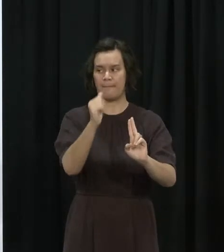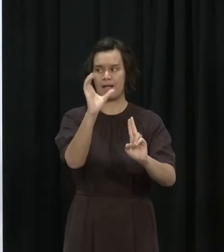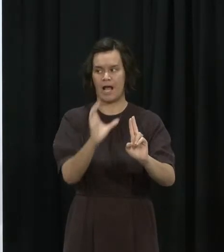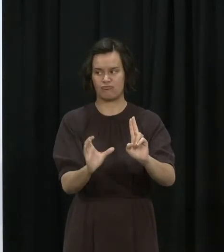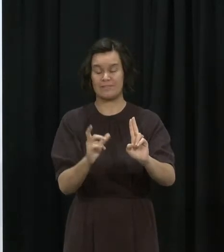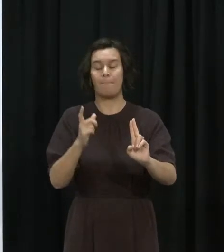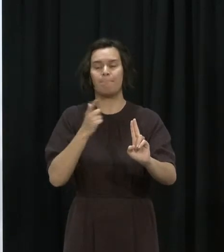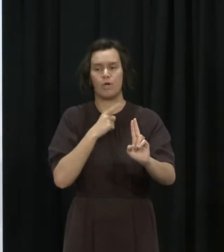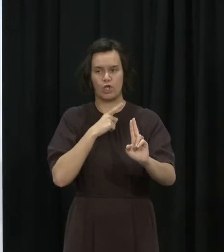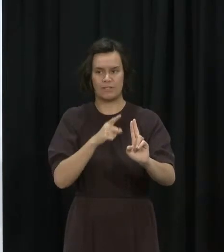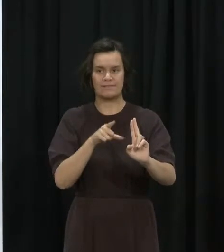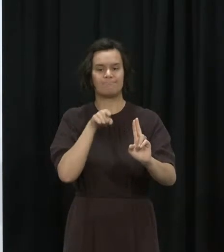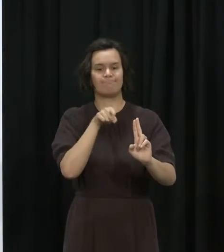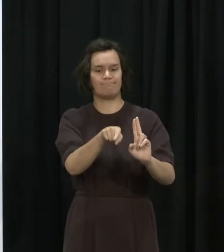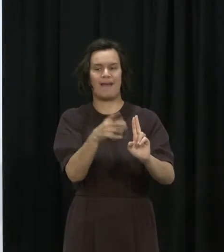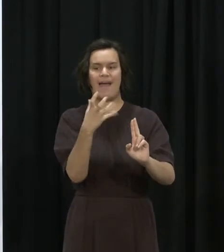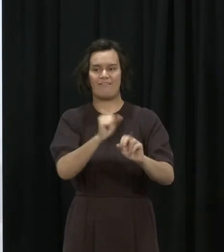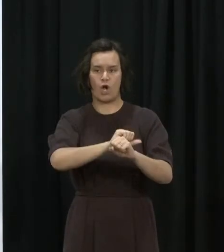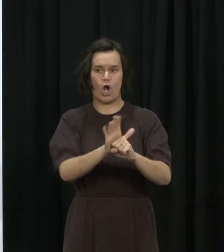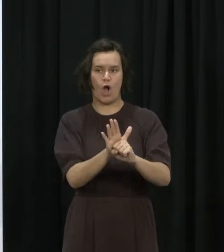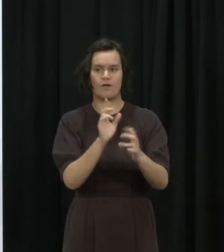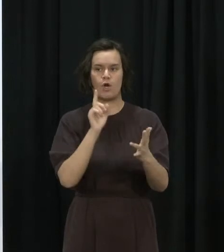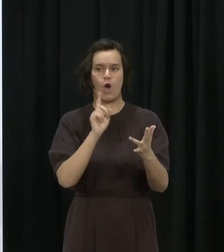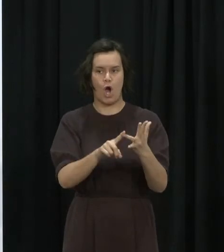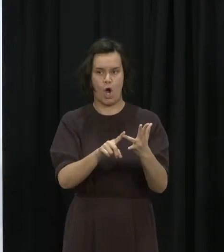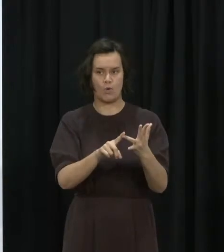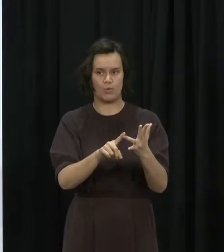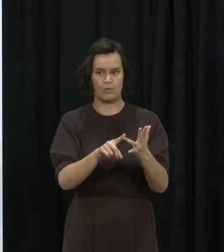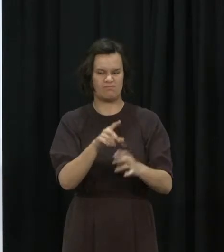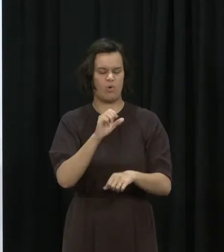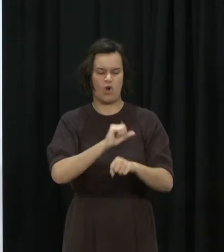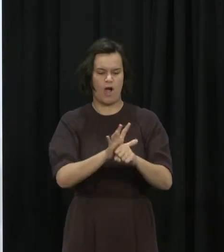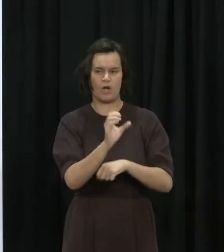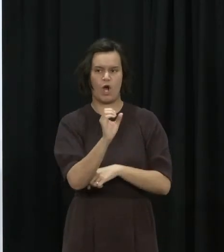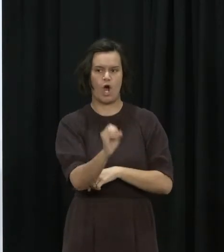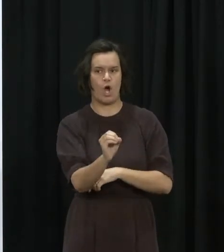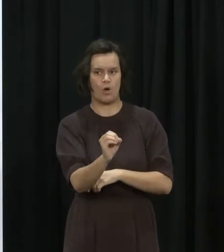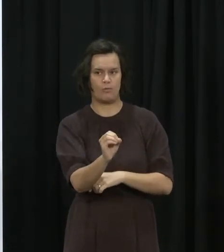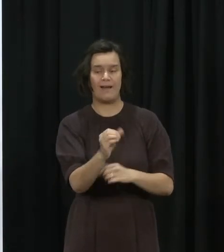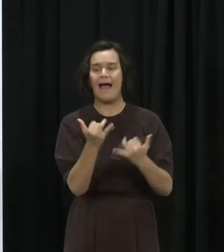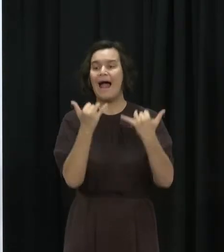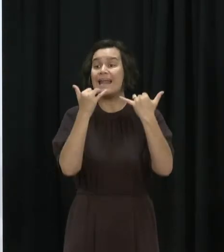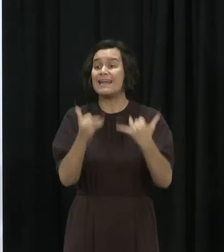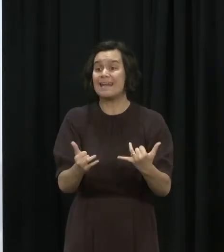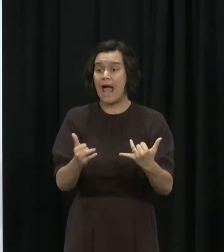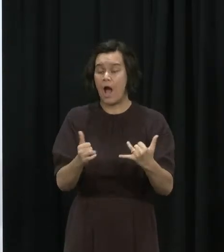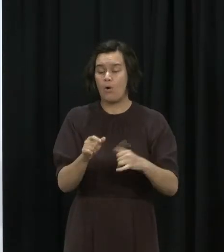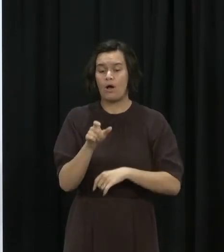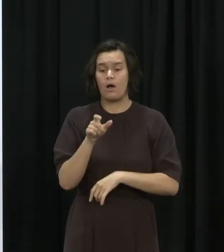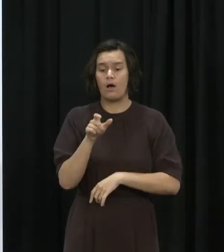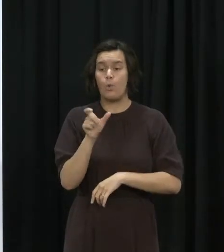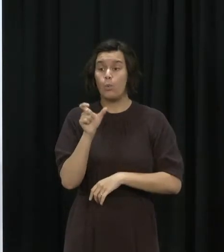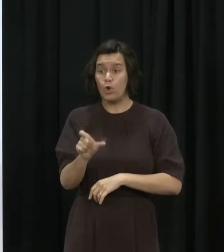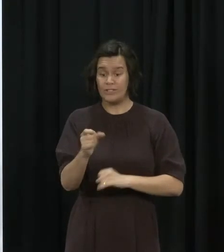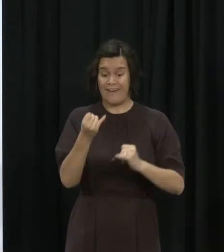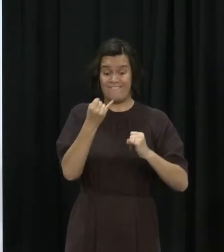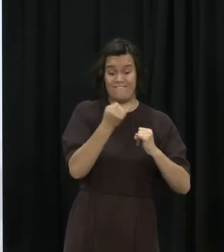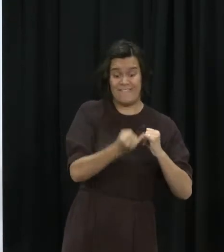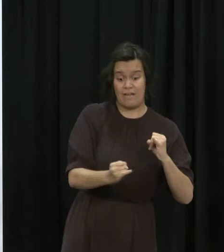waahi katoa inaianei? Ko te nuinga o nga whenua ko